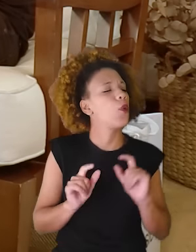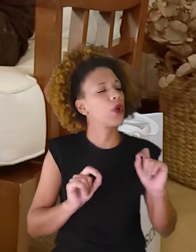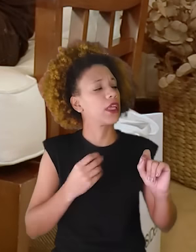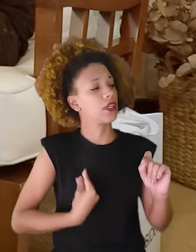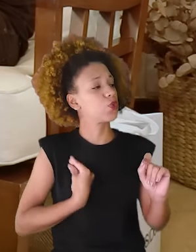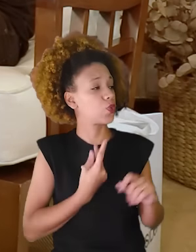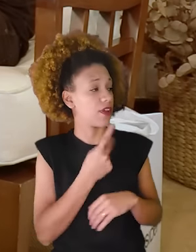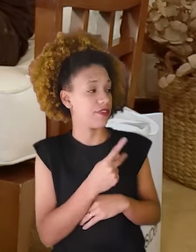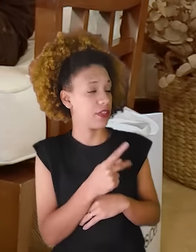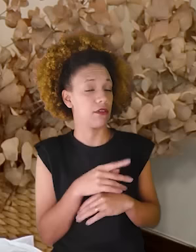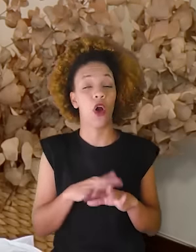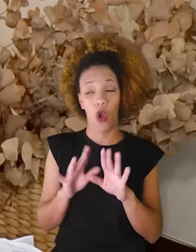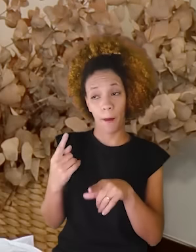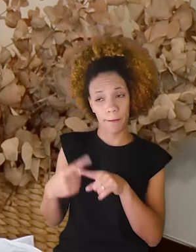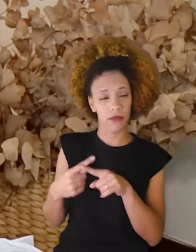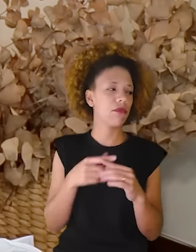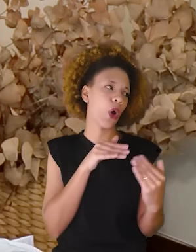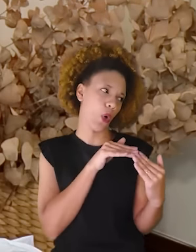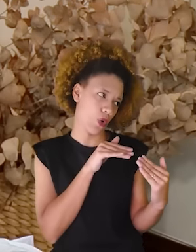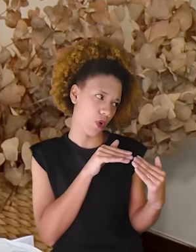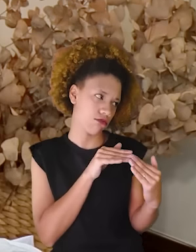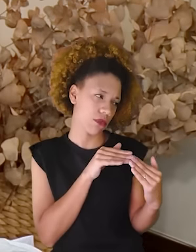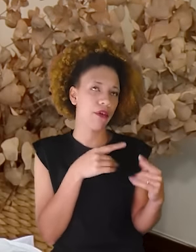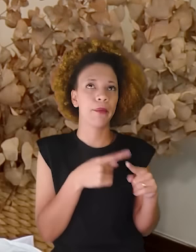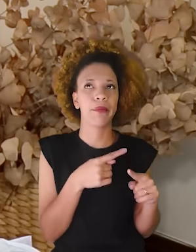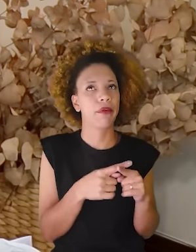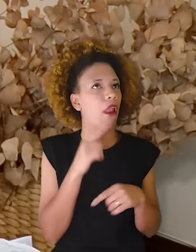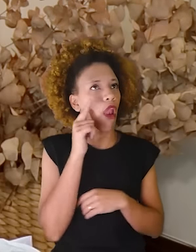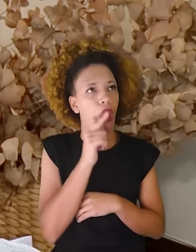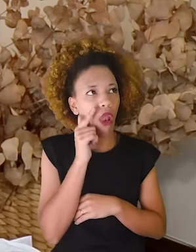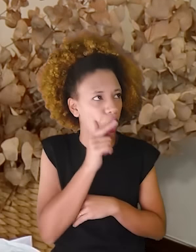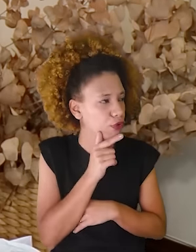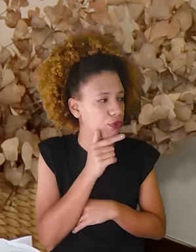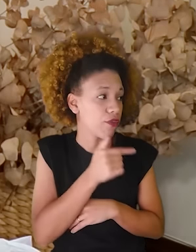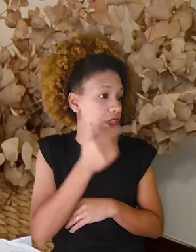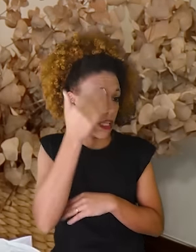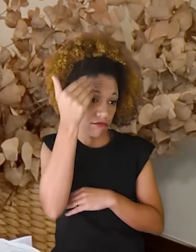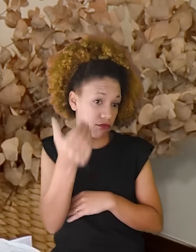que é a tua vida que porque assim eu concordo com você porque pô é óbvio Tu é um cara conhecido pro